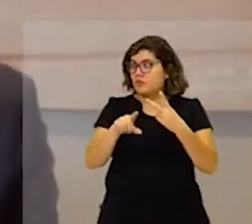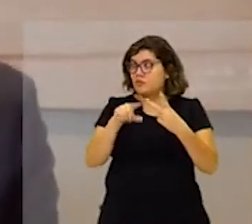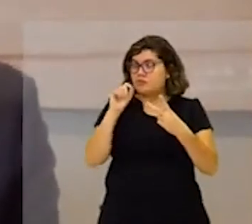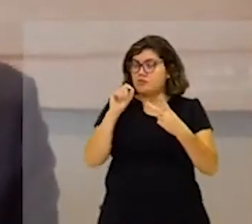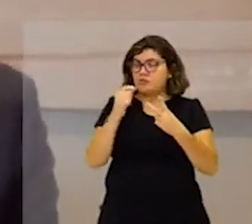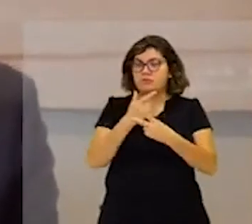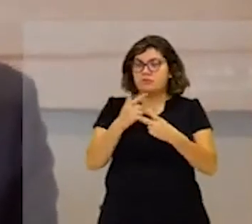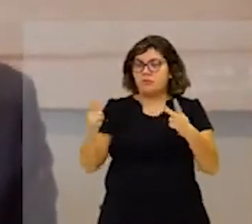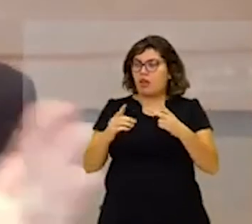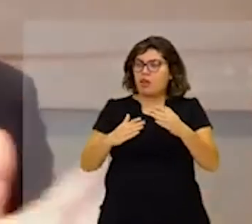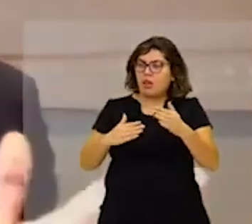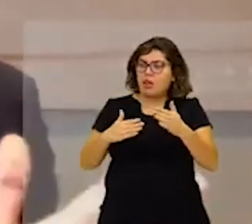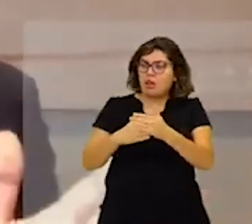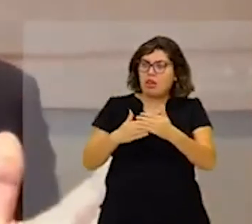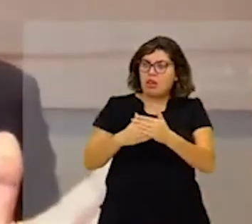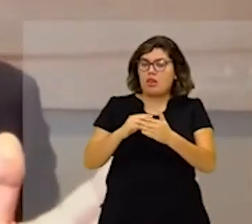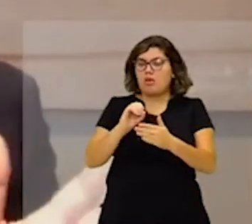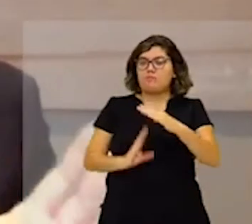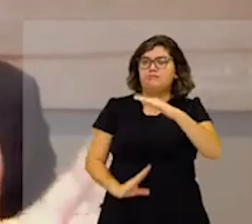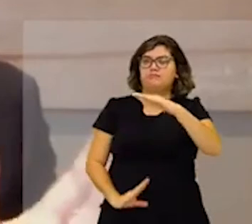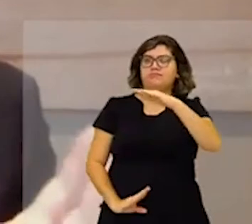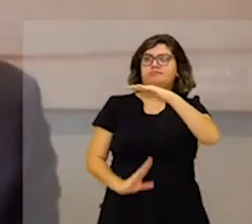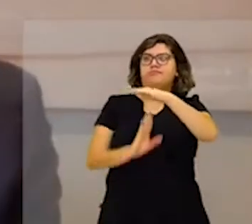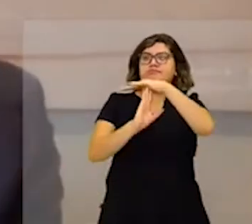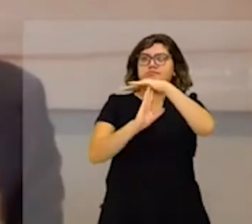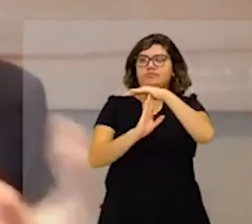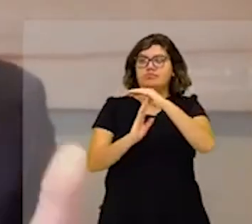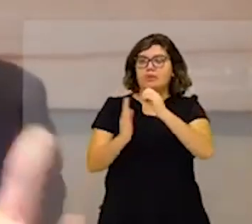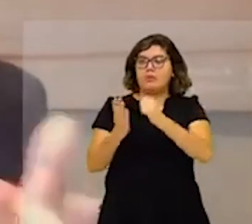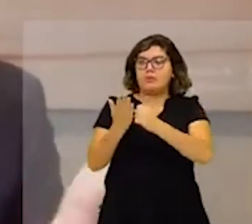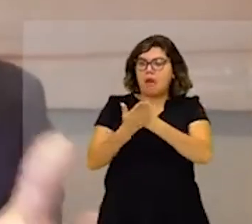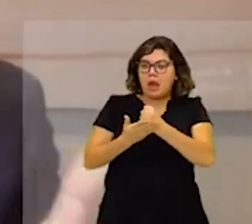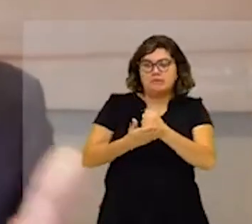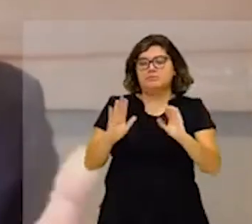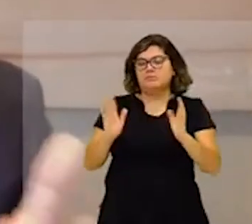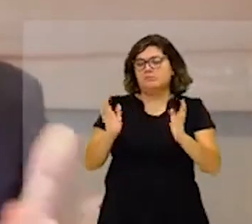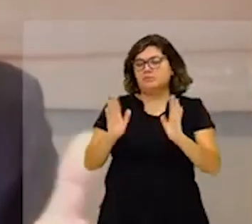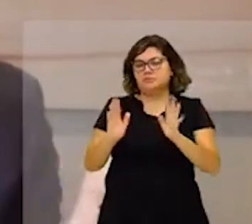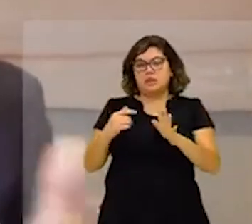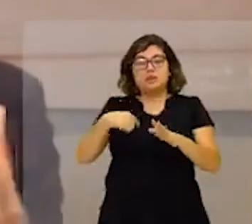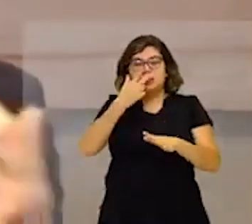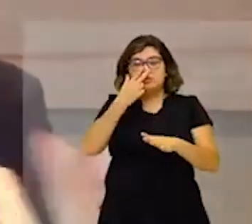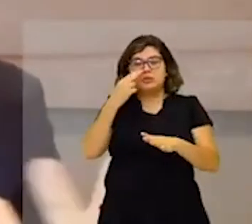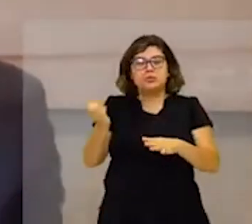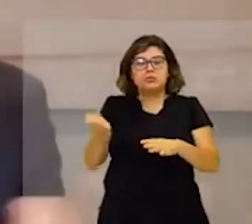máximo da candidatura até custa um fenômeno número novo até mesmo para se ter o experimentalismo EA